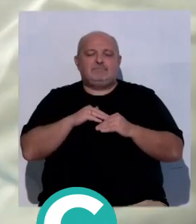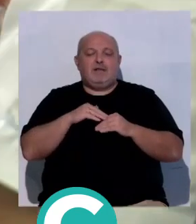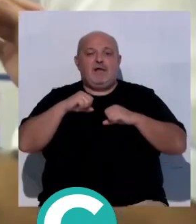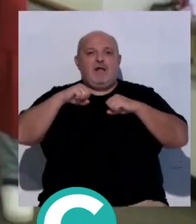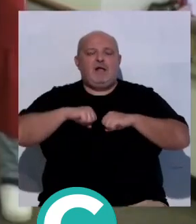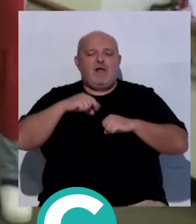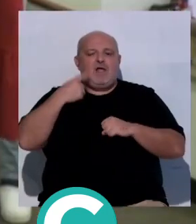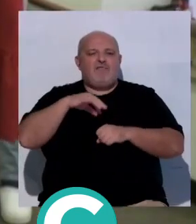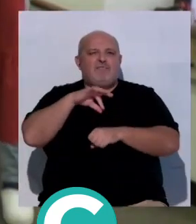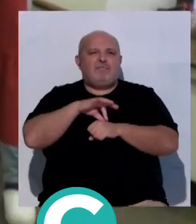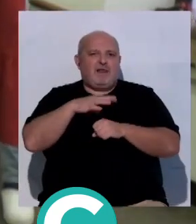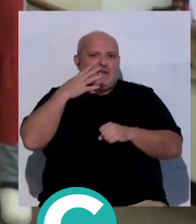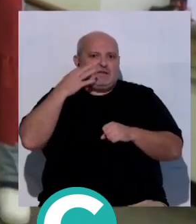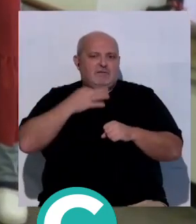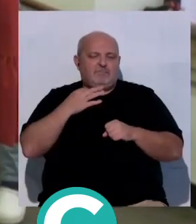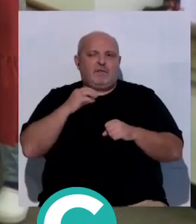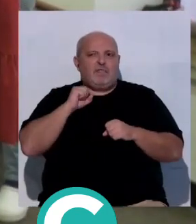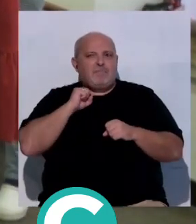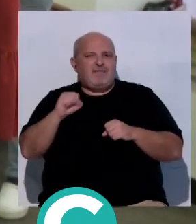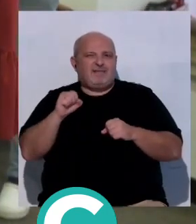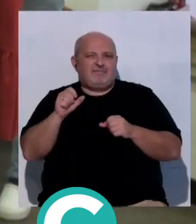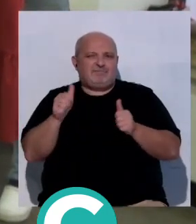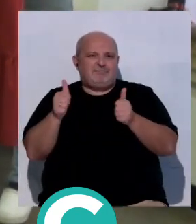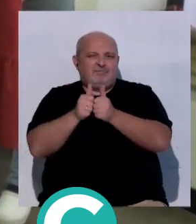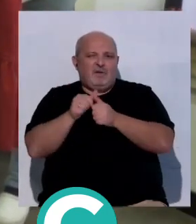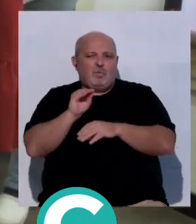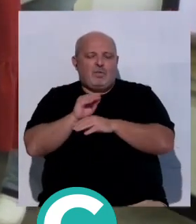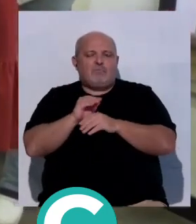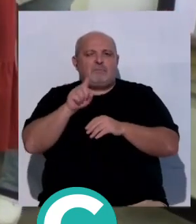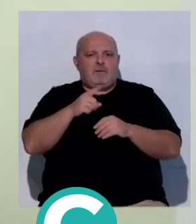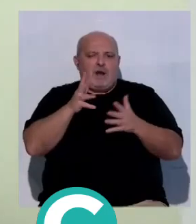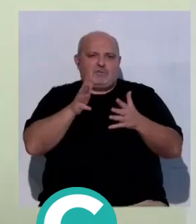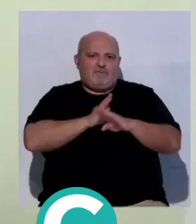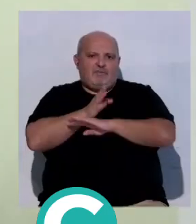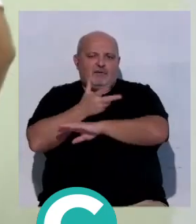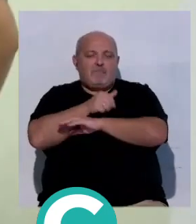con patologías de riesgo grandes dependientes y sus cuidadores profesionales y embarazadas